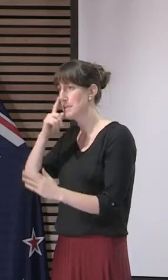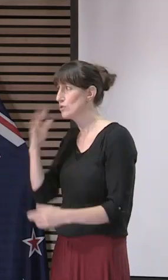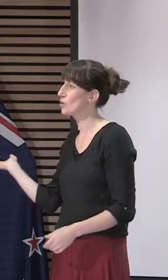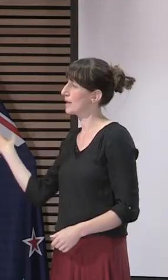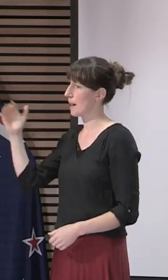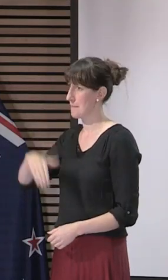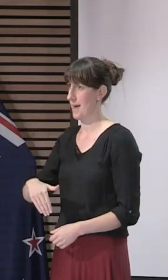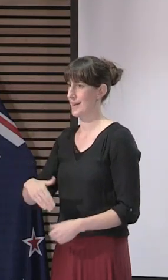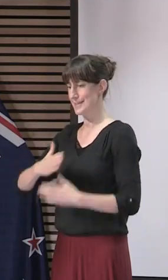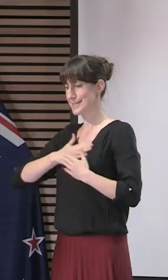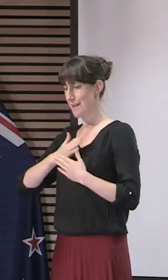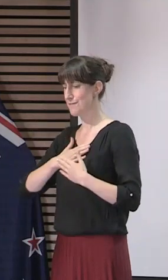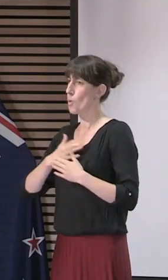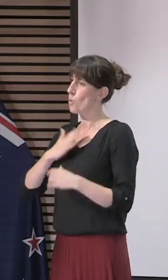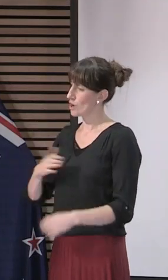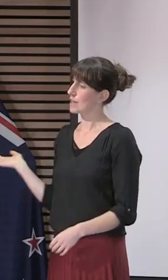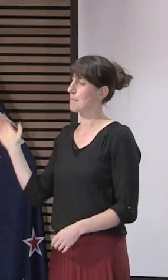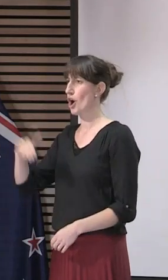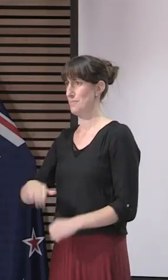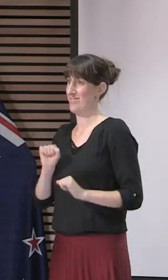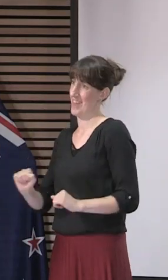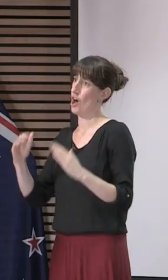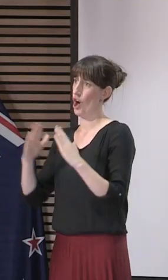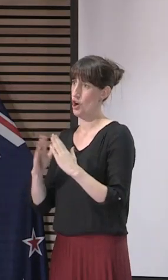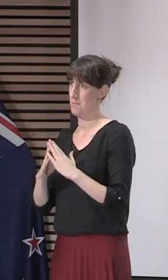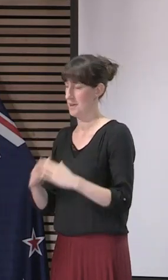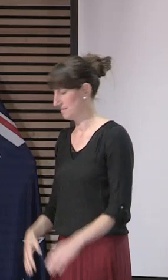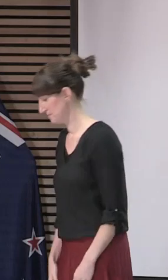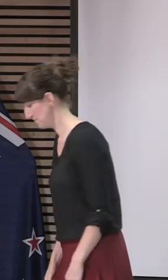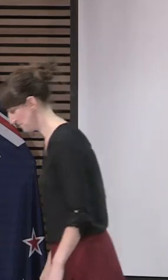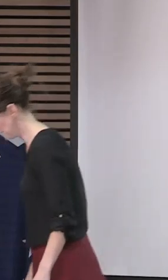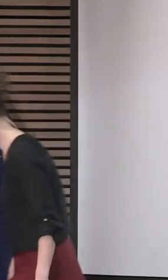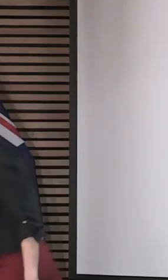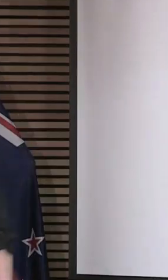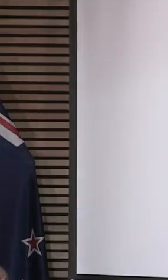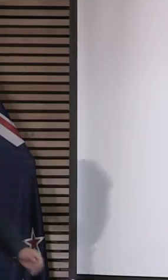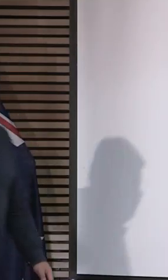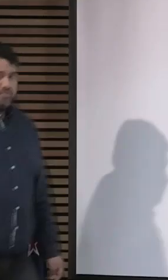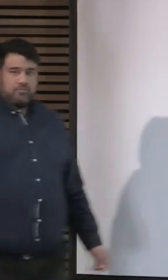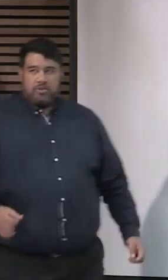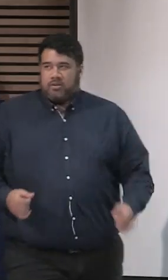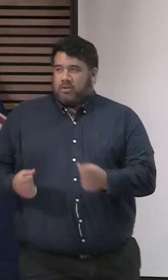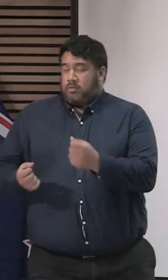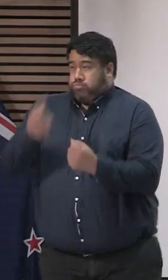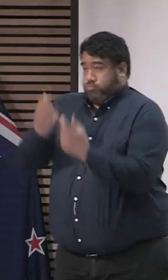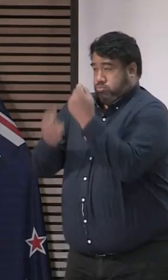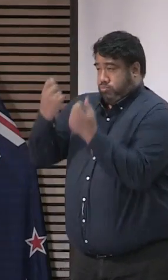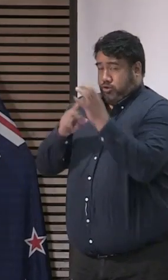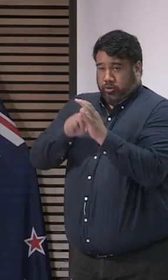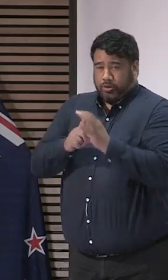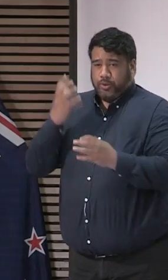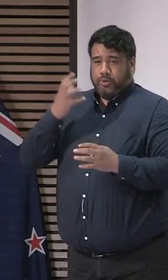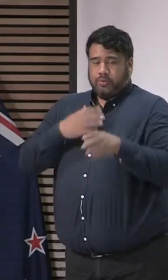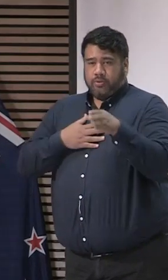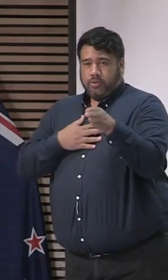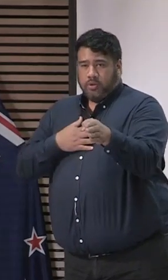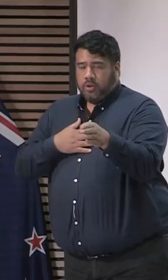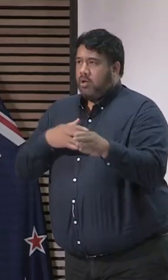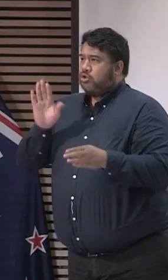tohetohe koe ki te kite i nga